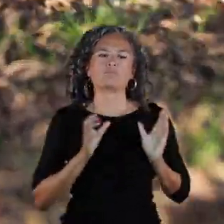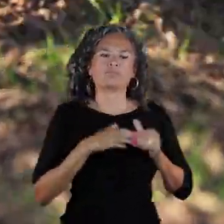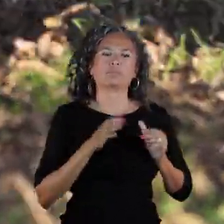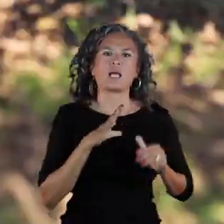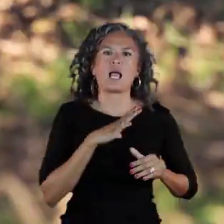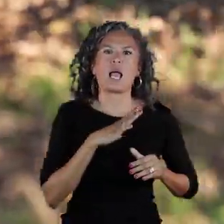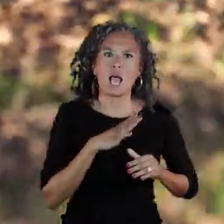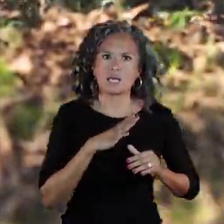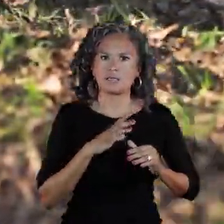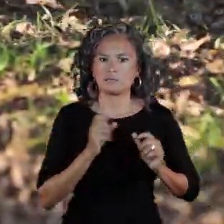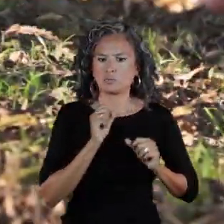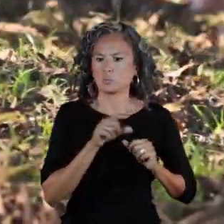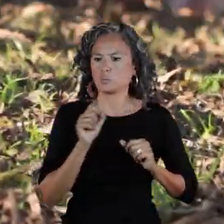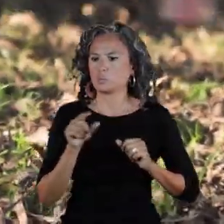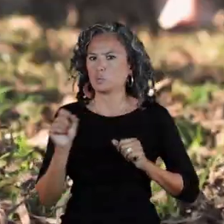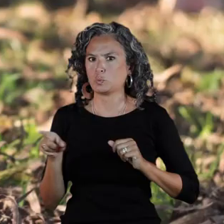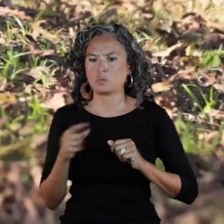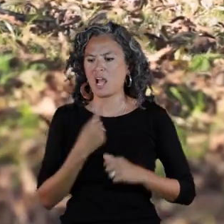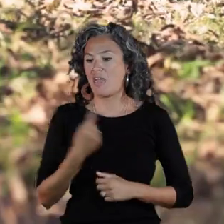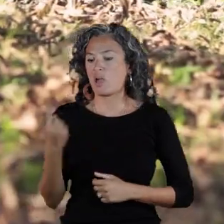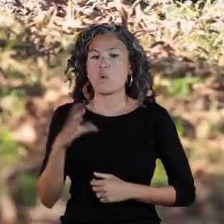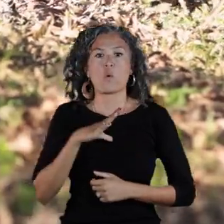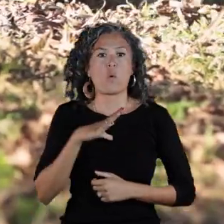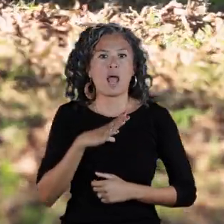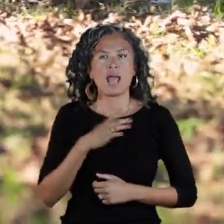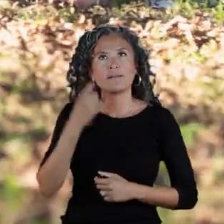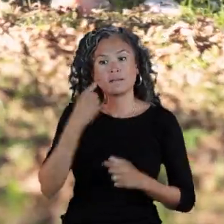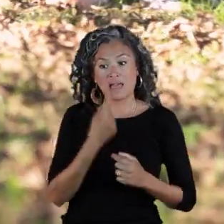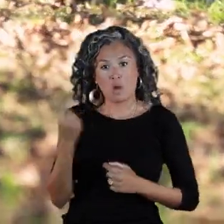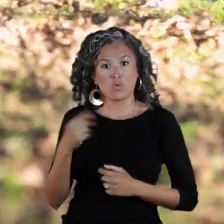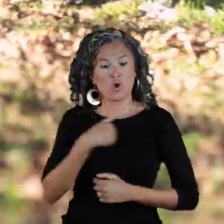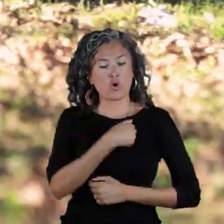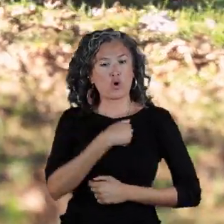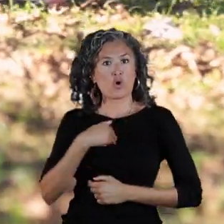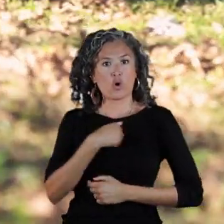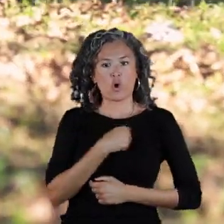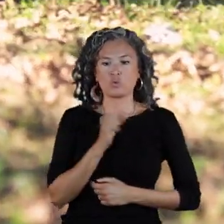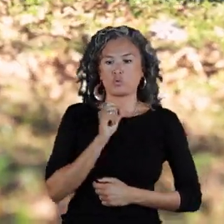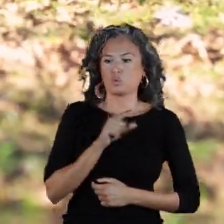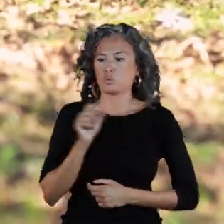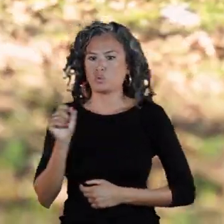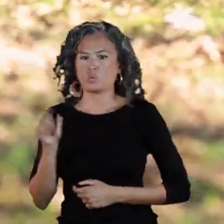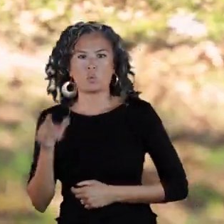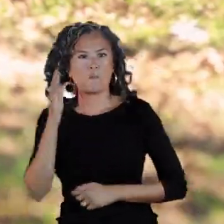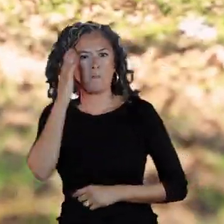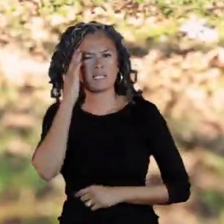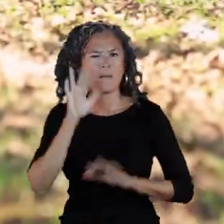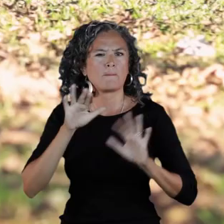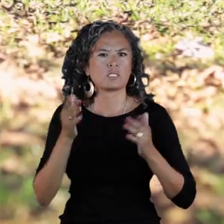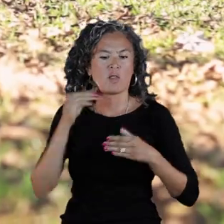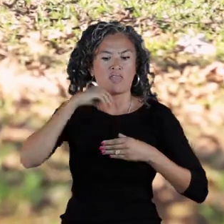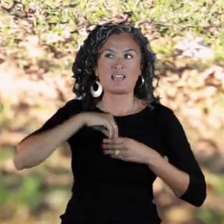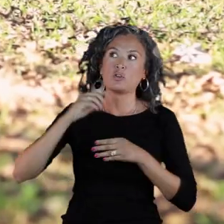modelo de su familia de origen, tienen también una idea del rol de cada uno, según también